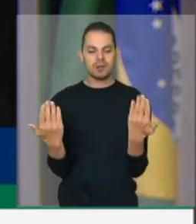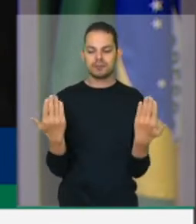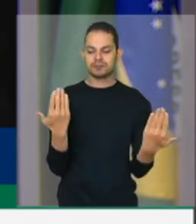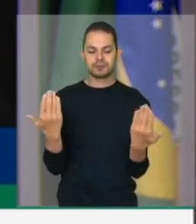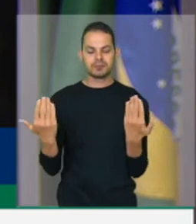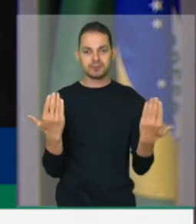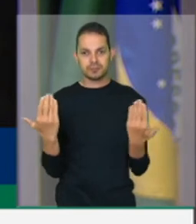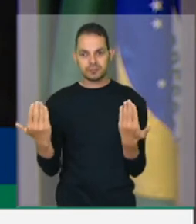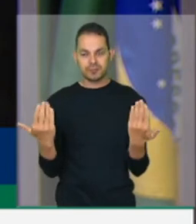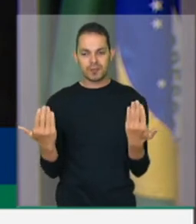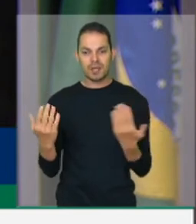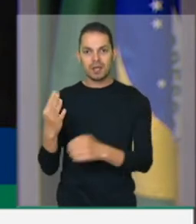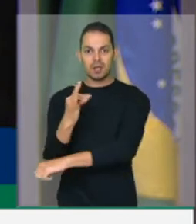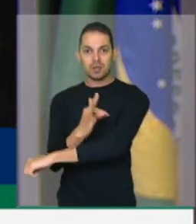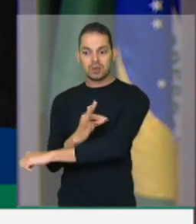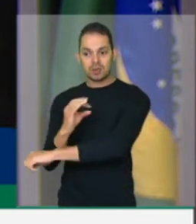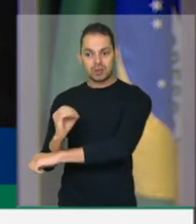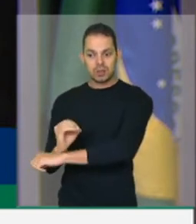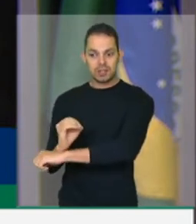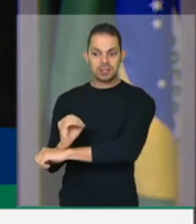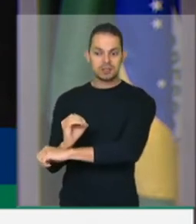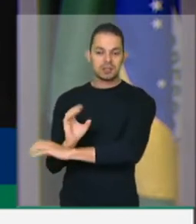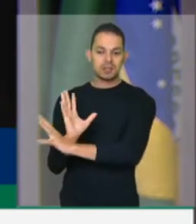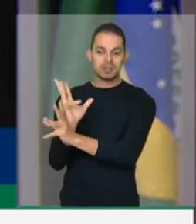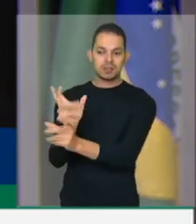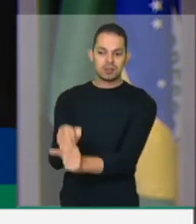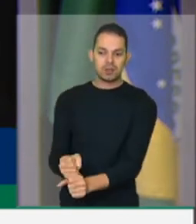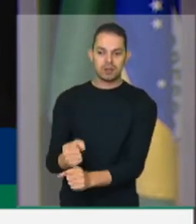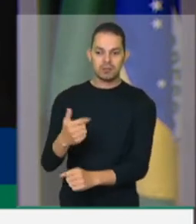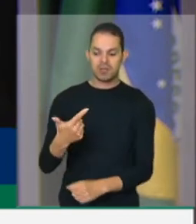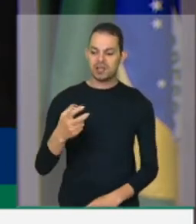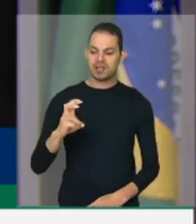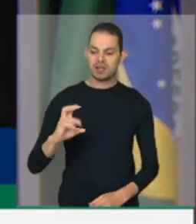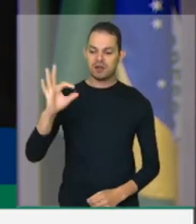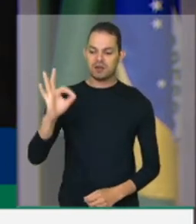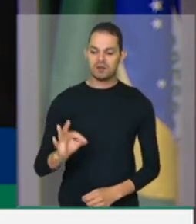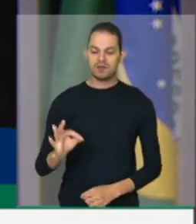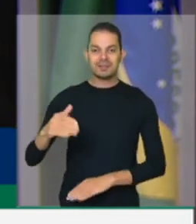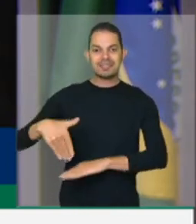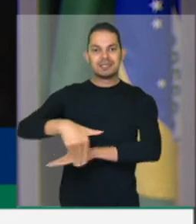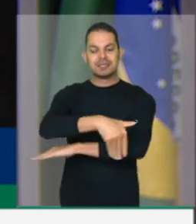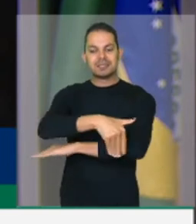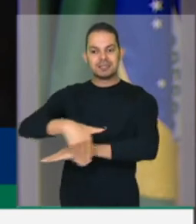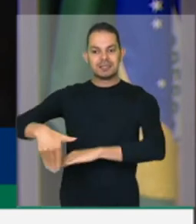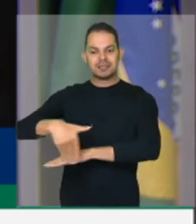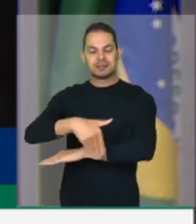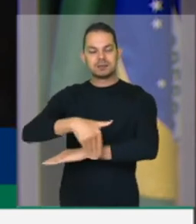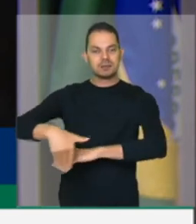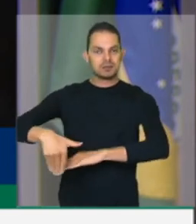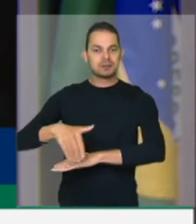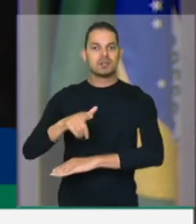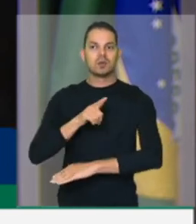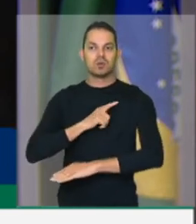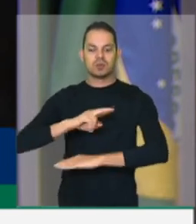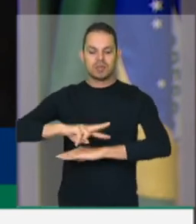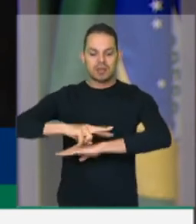ANOS. PRA SE TER UMA IDEIA E PARA COMPARARMOS NO TOCANTINS APENAS 25% DO TRECHO DA RODOVIA SERÁ DUPLICADO AO